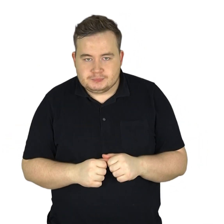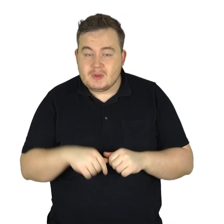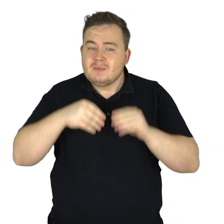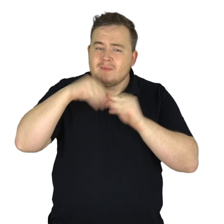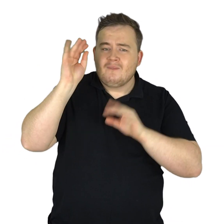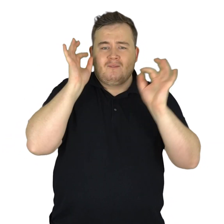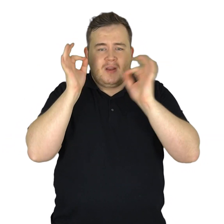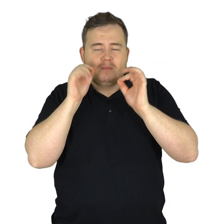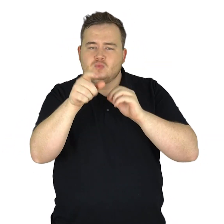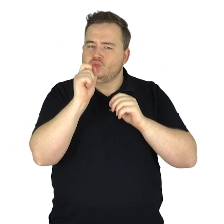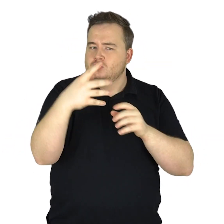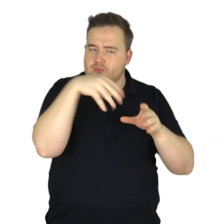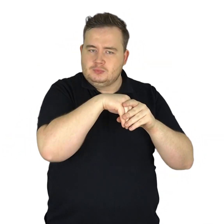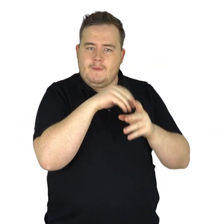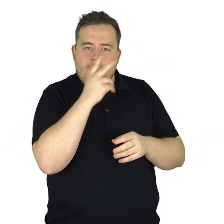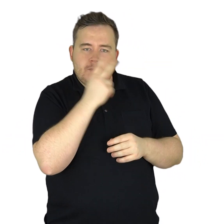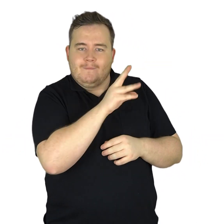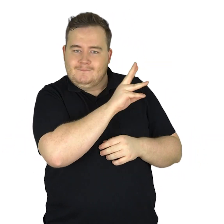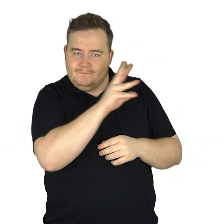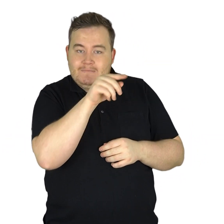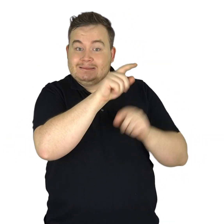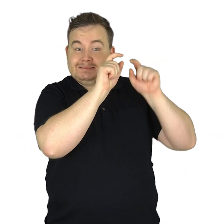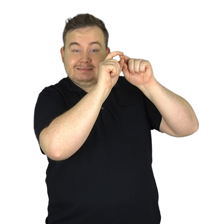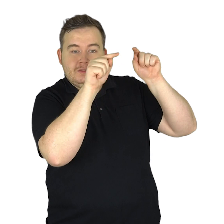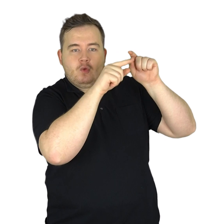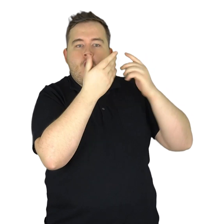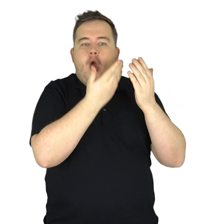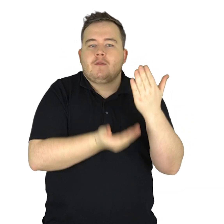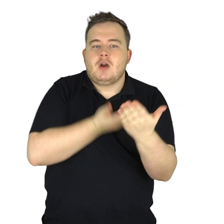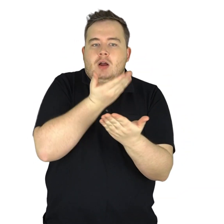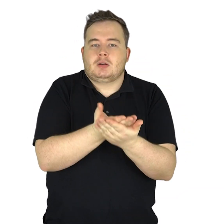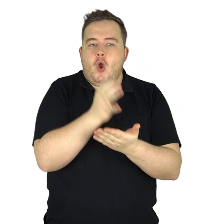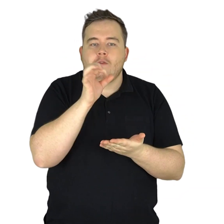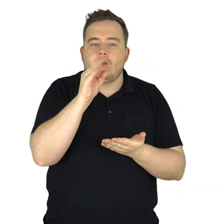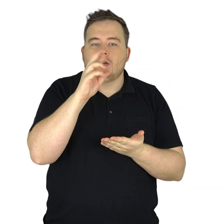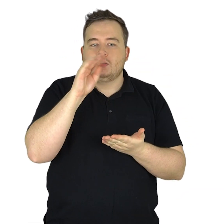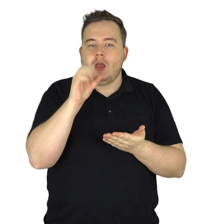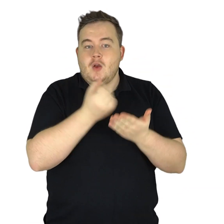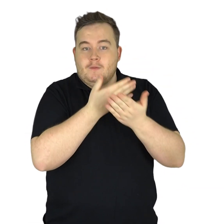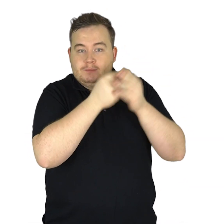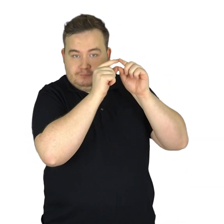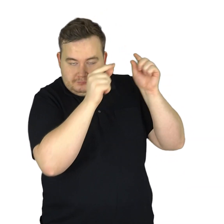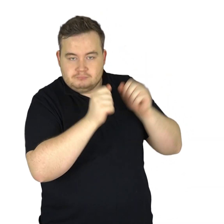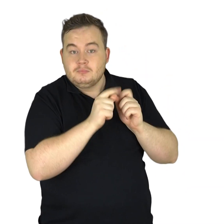Więcej informacji znajdziesz na stronie WWW w zakładce „oferta”,